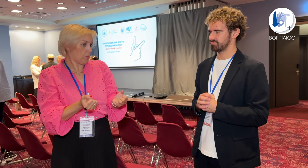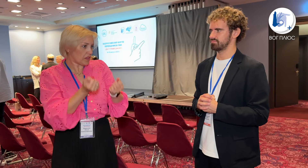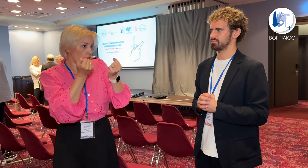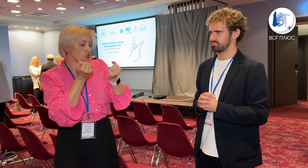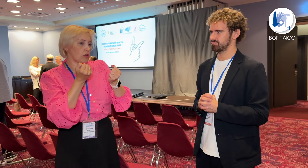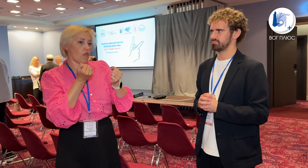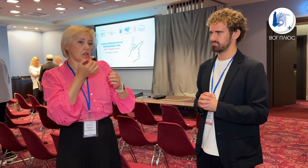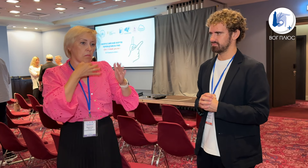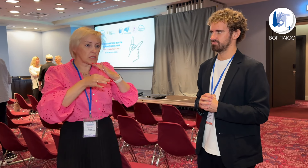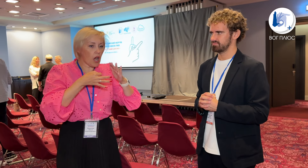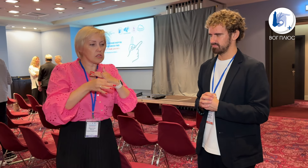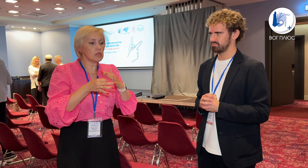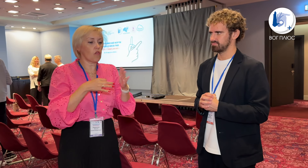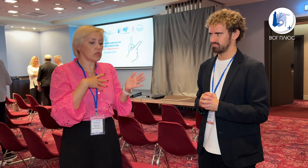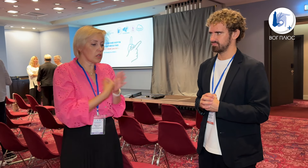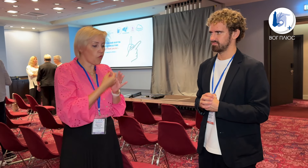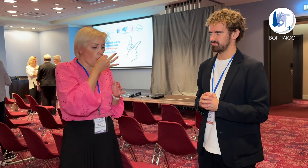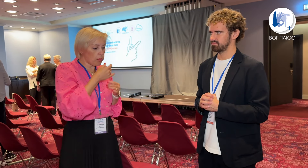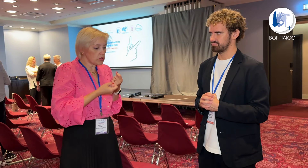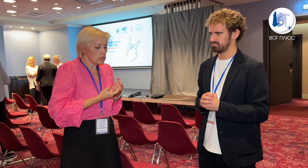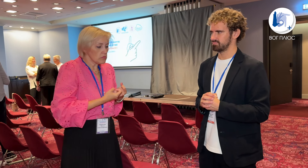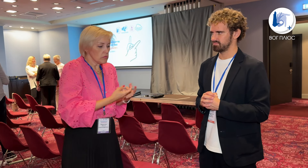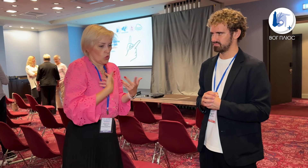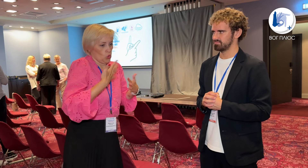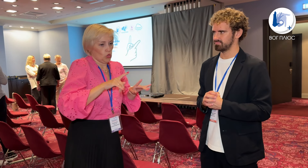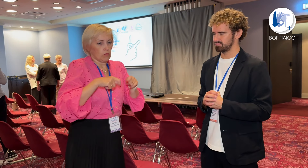поддерживать, подсказывать, делиться своим опытом,